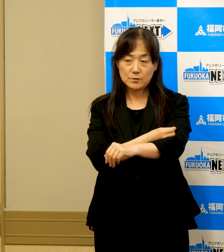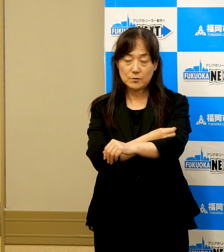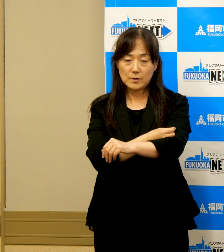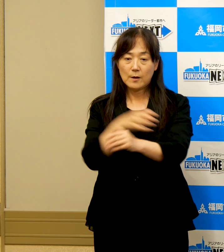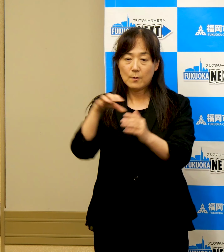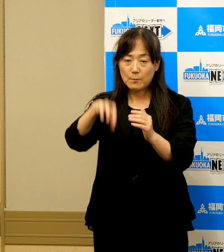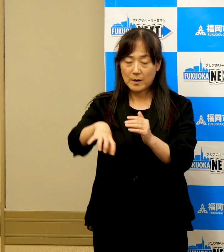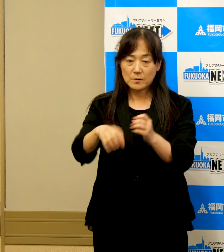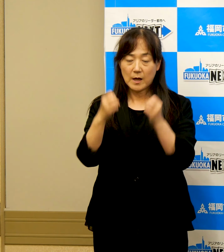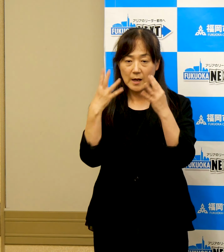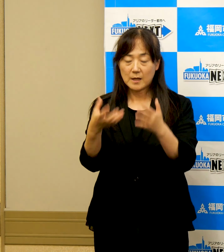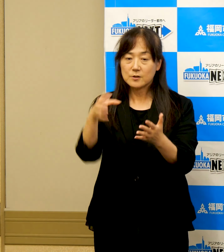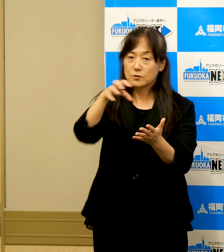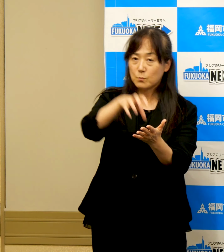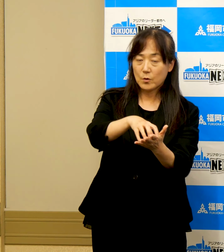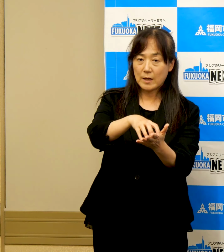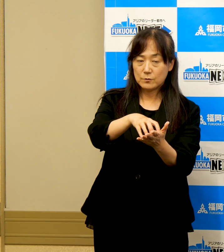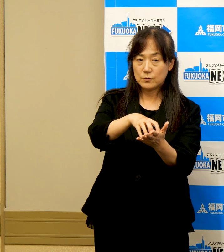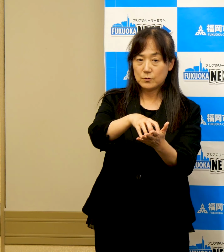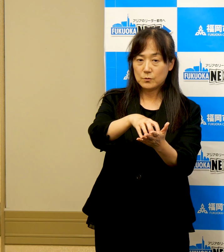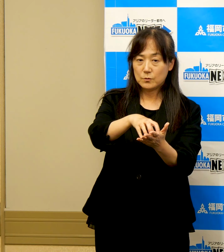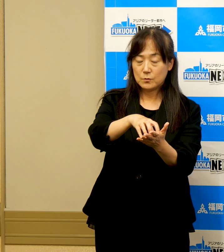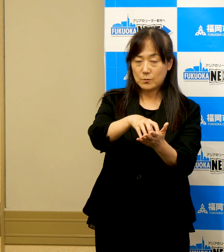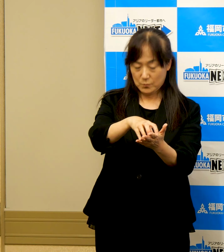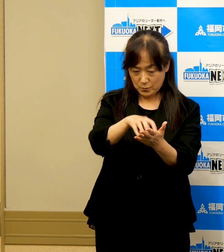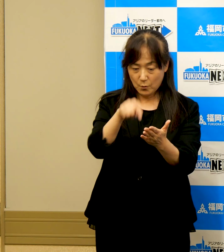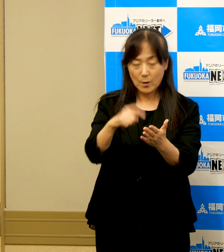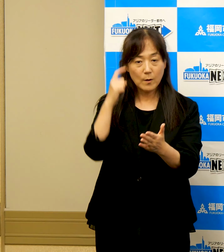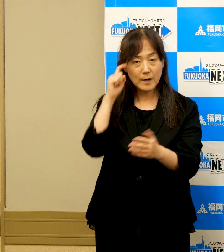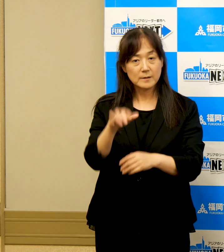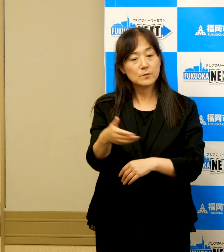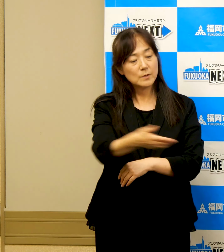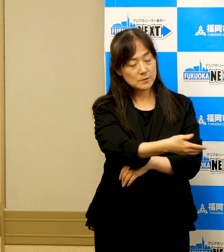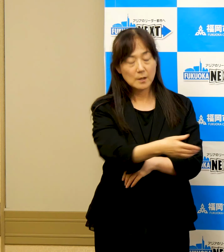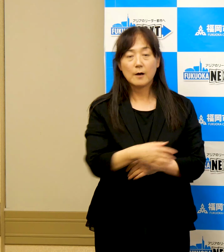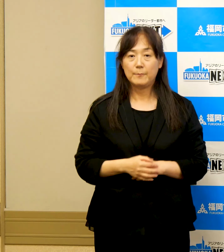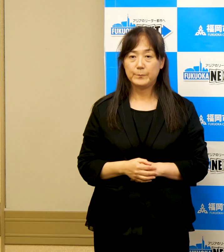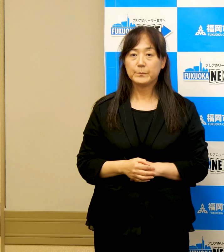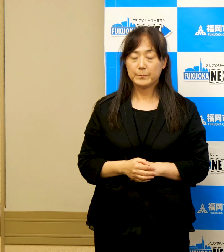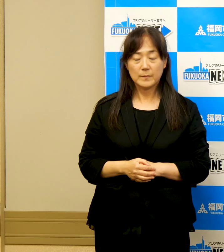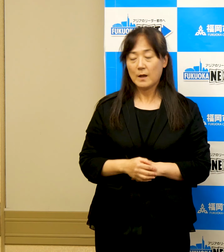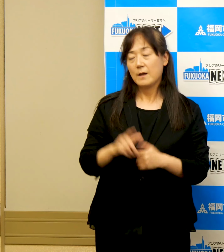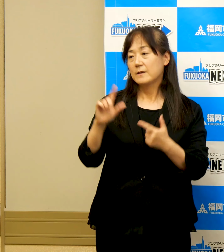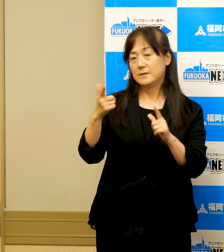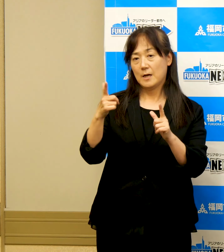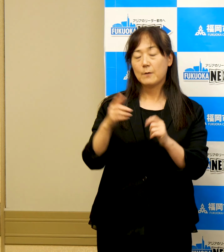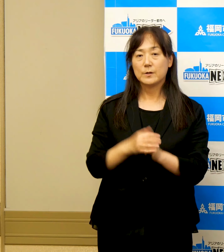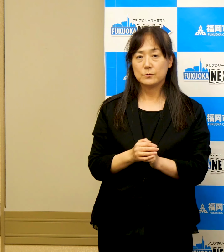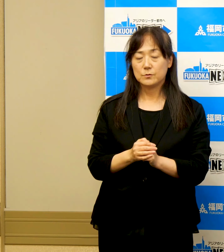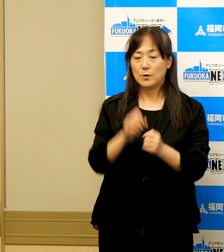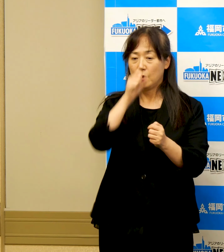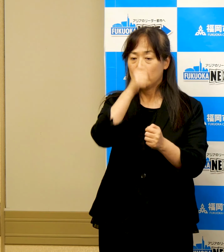新たに増やすようなことを検討している ということでよろしいですか (市長)そうではなくて 予約なしは